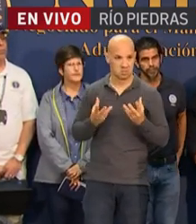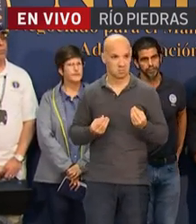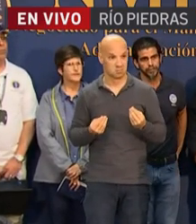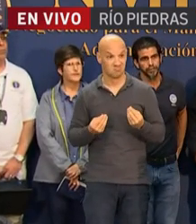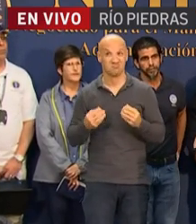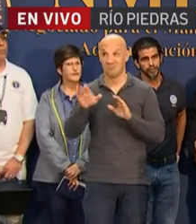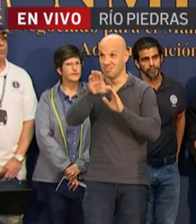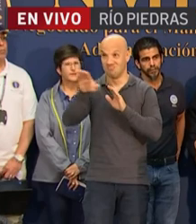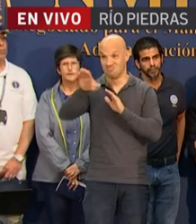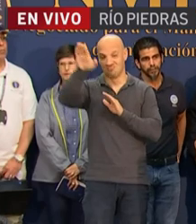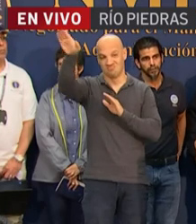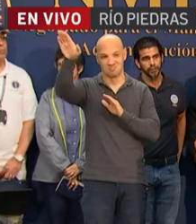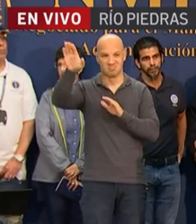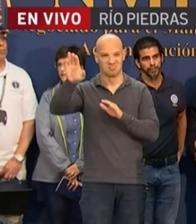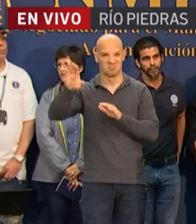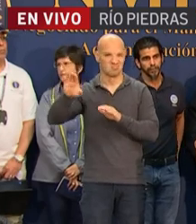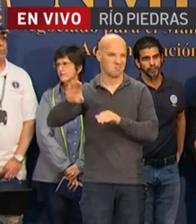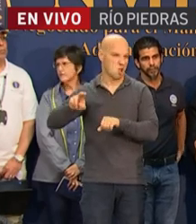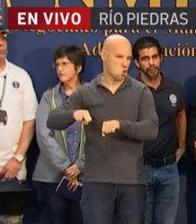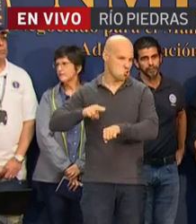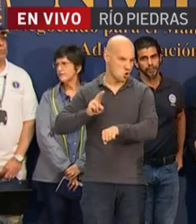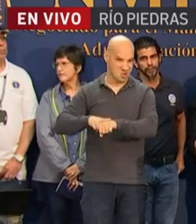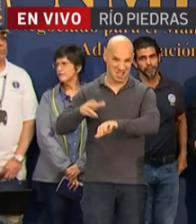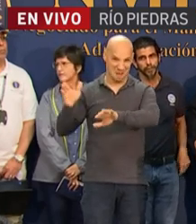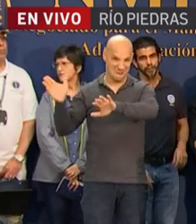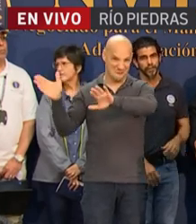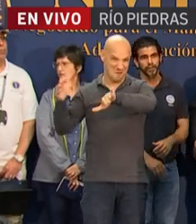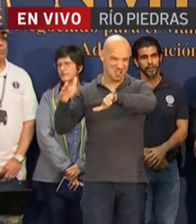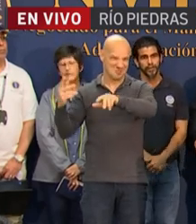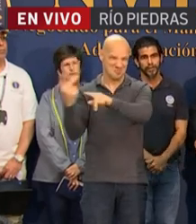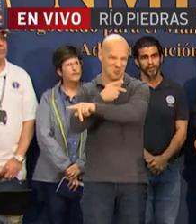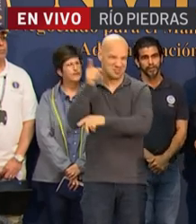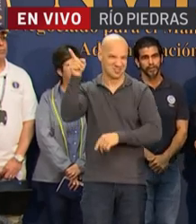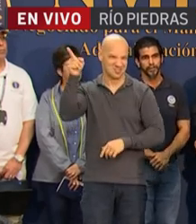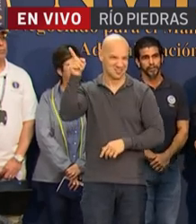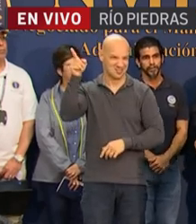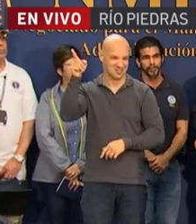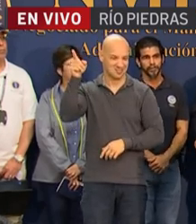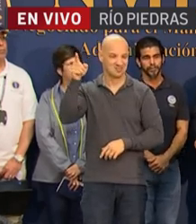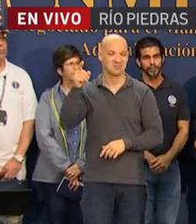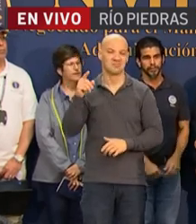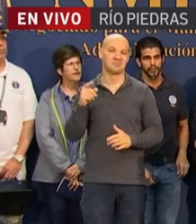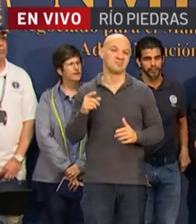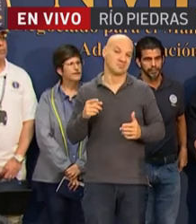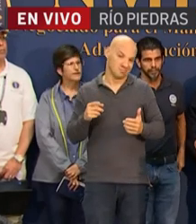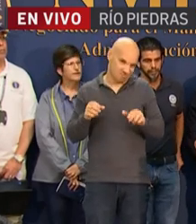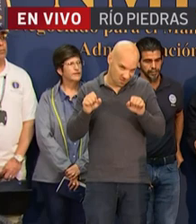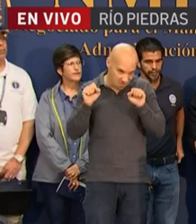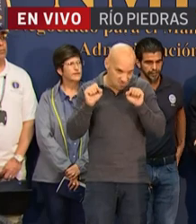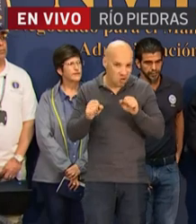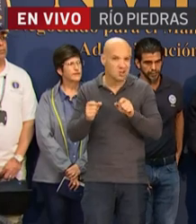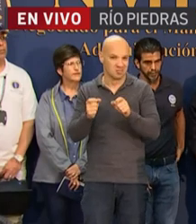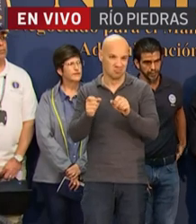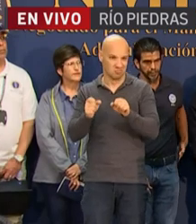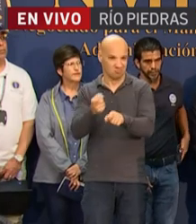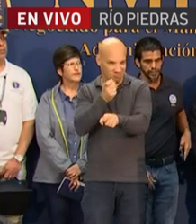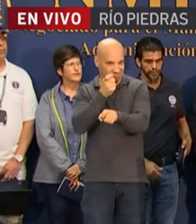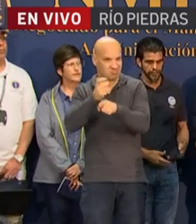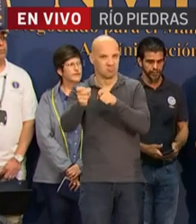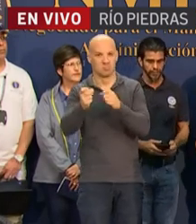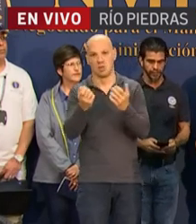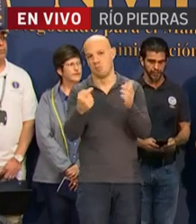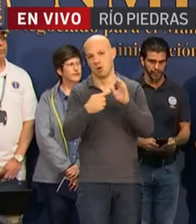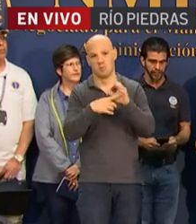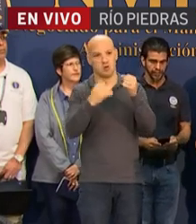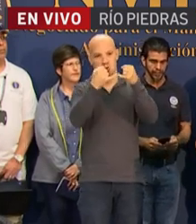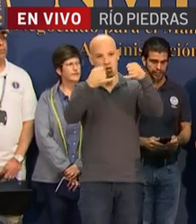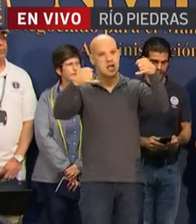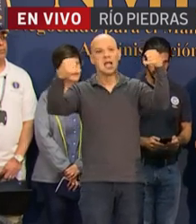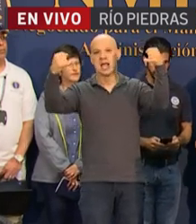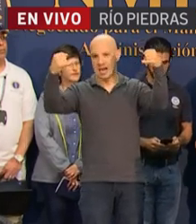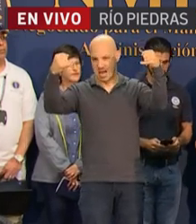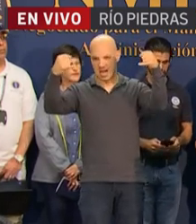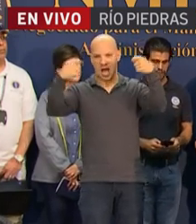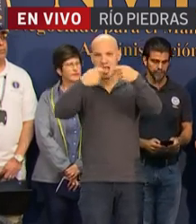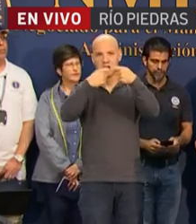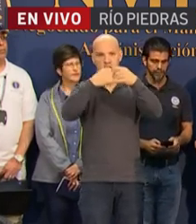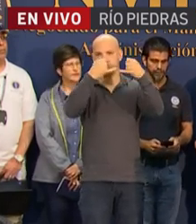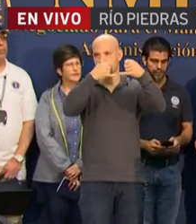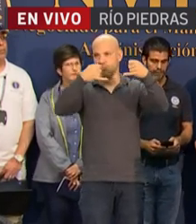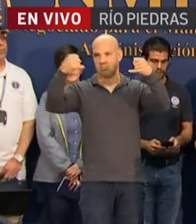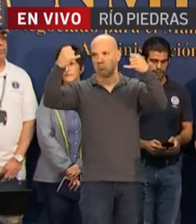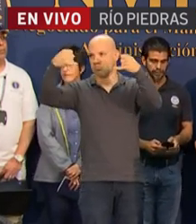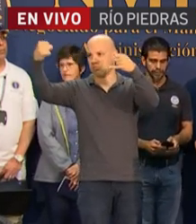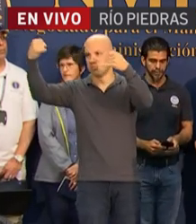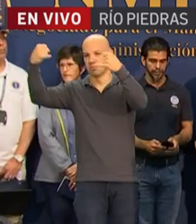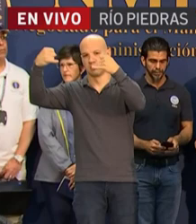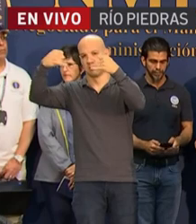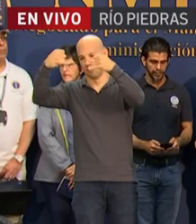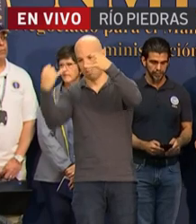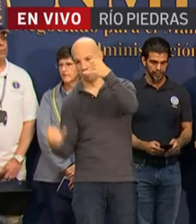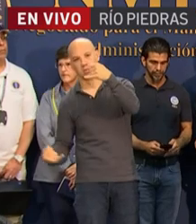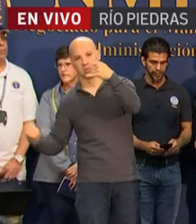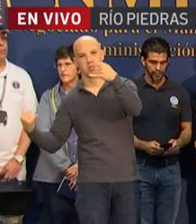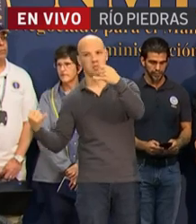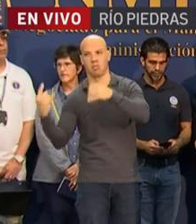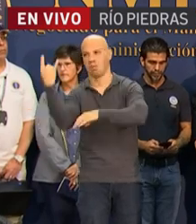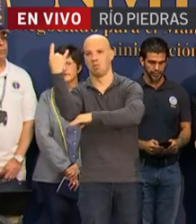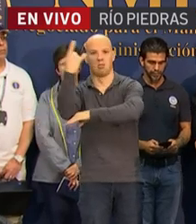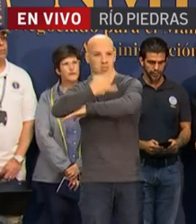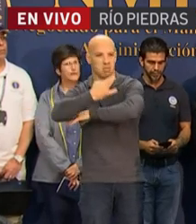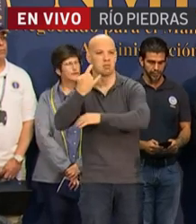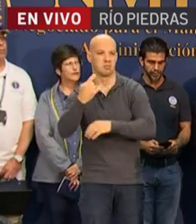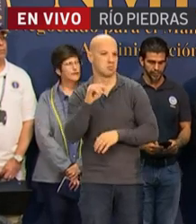SIGLAS, 1 VEZ QUE PASE ESTE